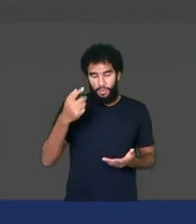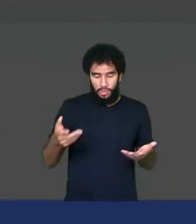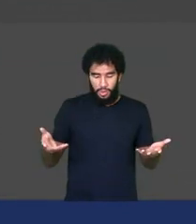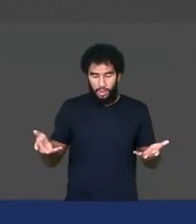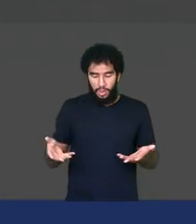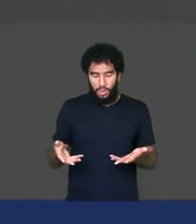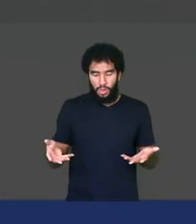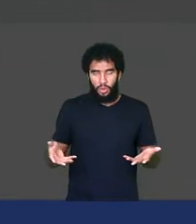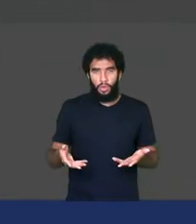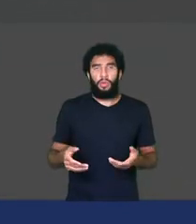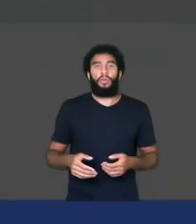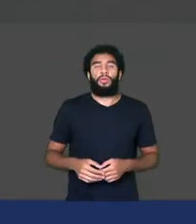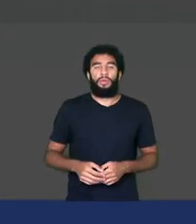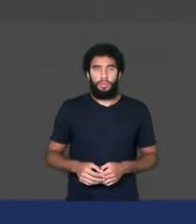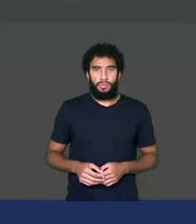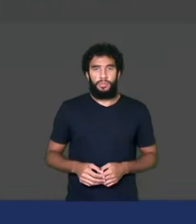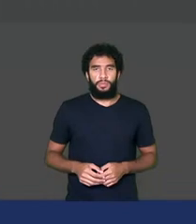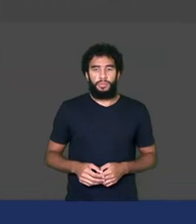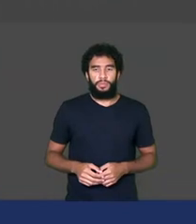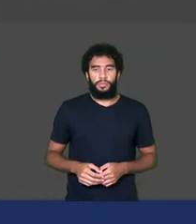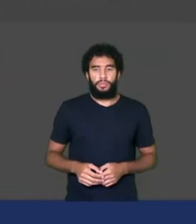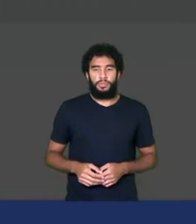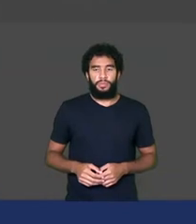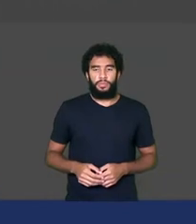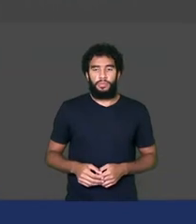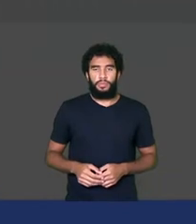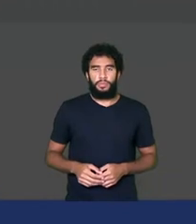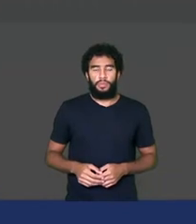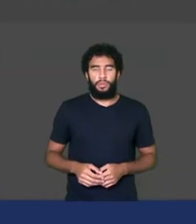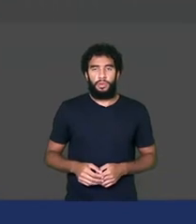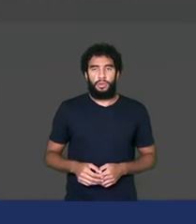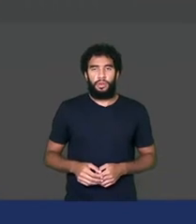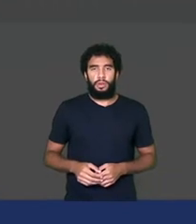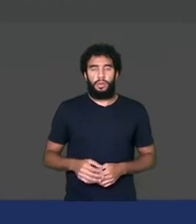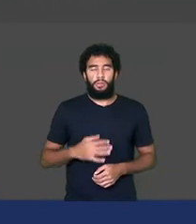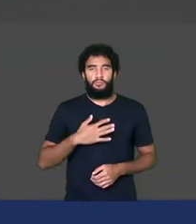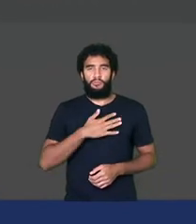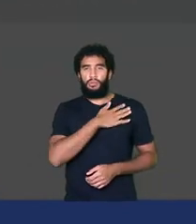ISSO FAZ COM QUE A GENTE PENSE QUE NESSE MOMENTO FORÇAS